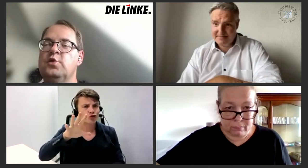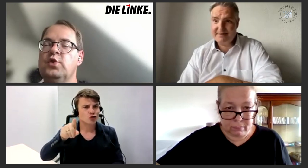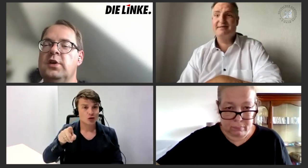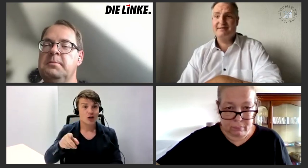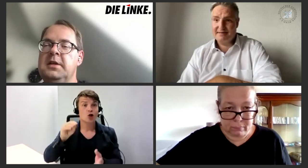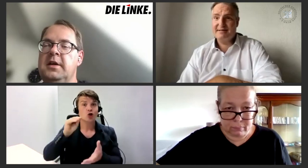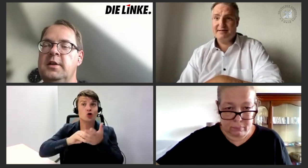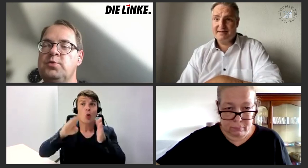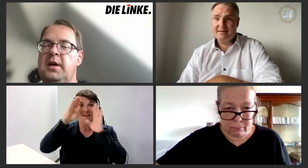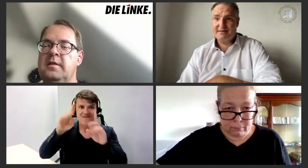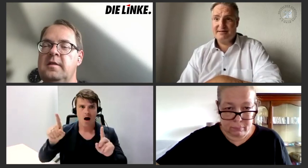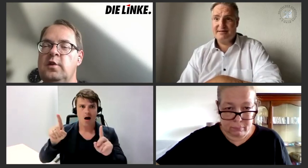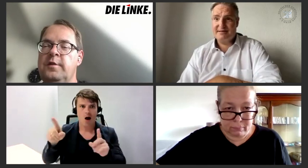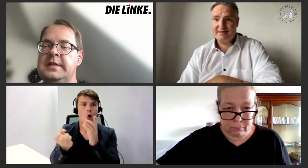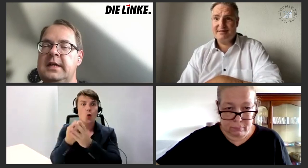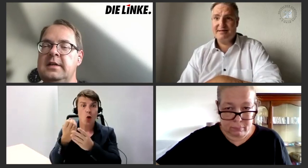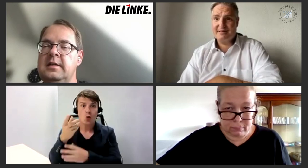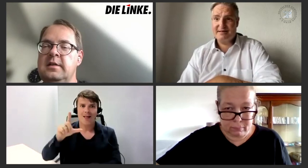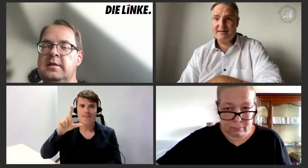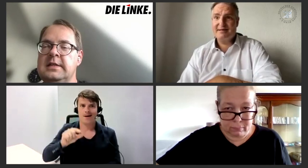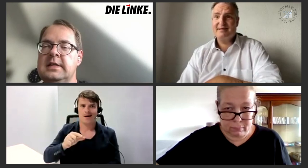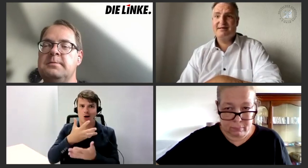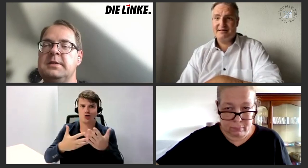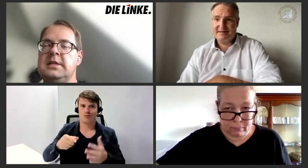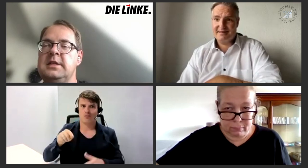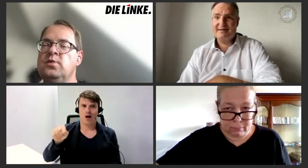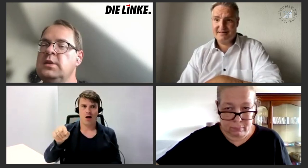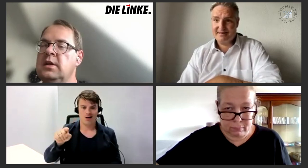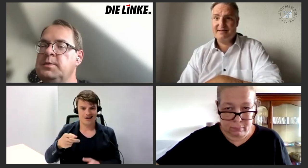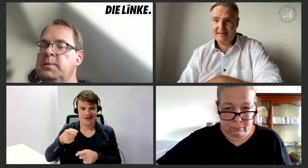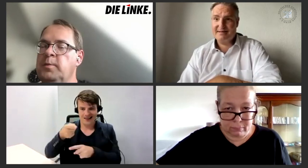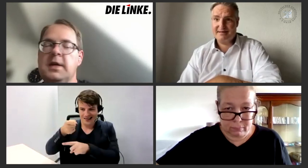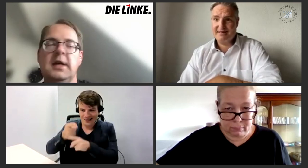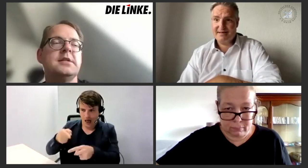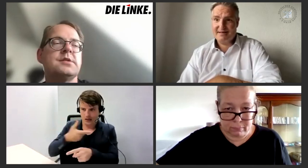ist ja auch eine dieser kulturellen Minderheiten- sprachen, die sich auf ein Teil in Sachsen beziehen